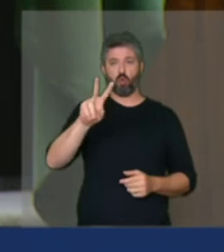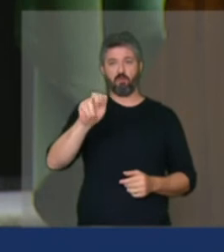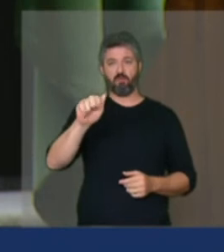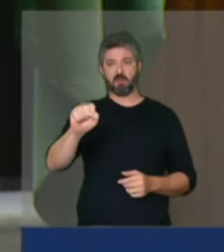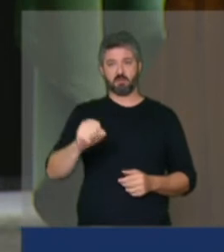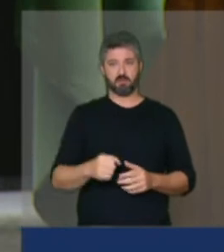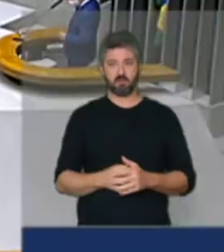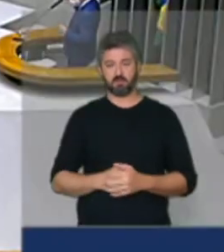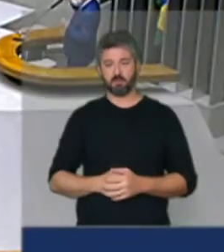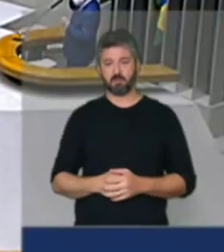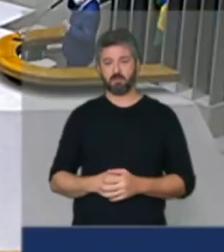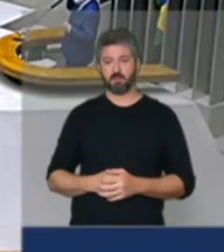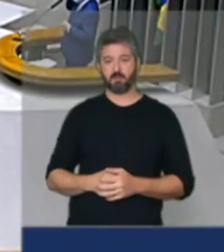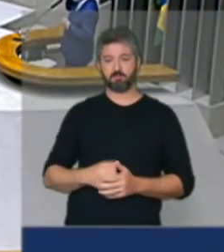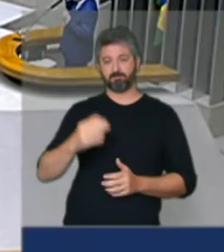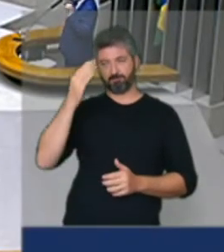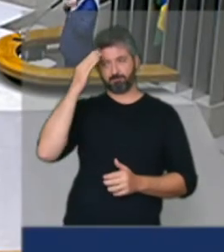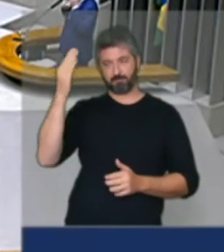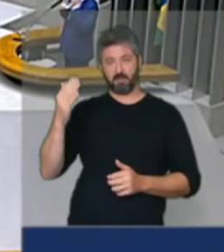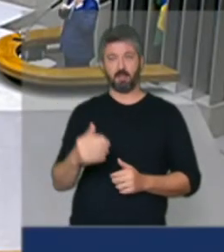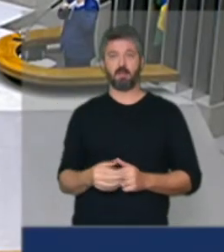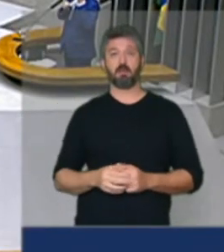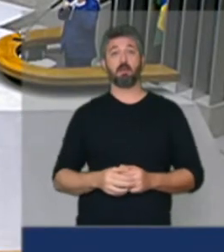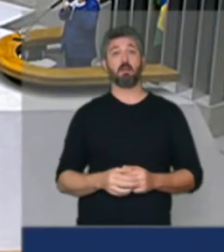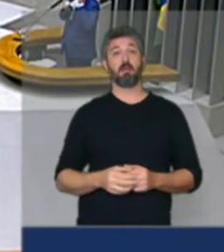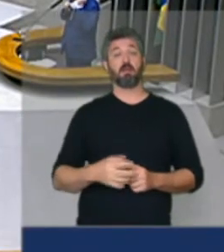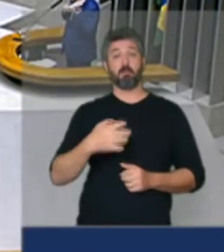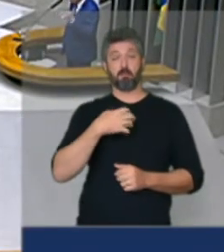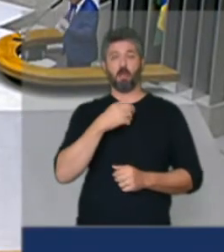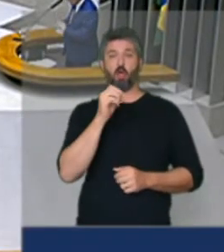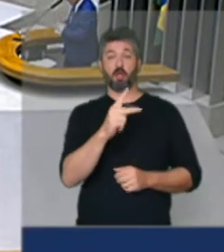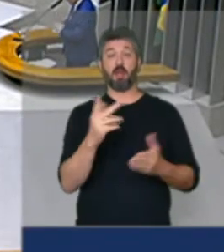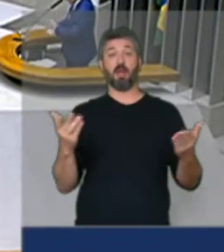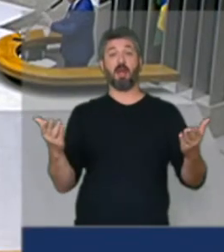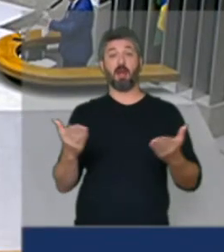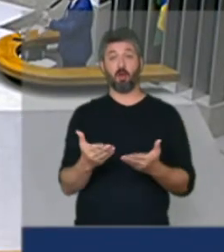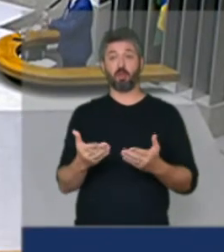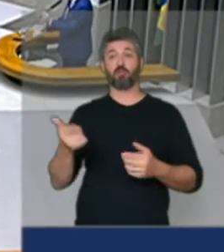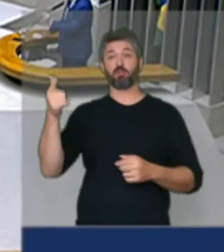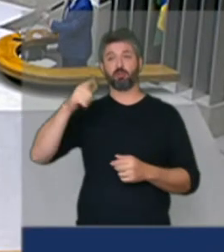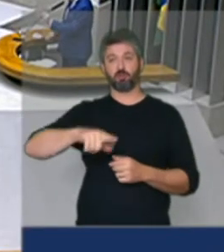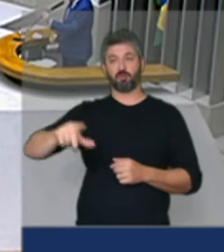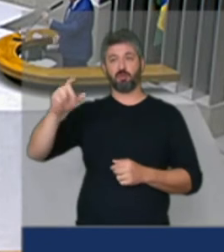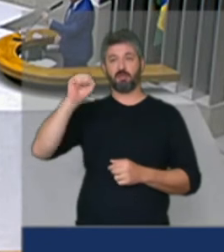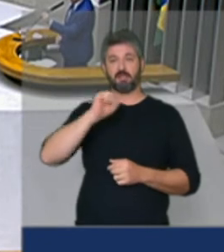PREMATURA PREMATURAMENTE, O EX-PREFEITO BRUNO COVAS. OBRIGADO, PRESIDENTE. -- [PRESIDENTE]: OK. AGORA LÁ DA BAHIA NÓS VAMOS